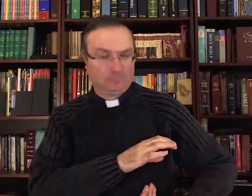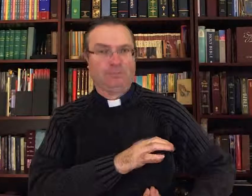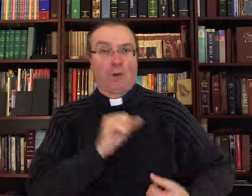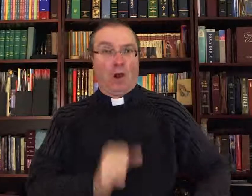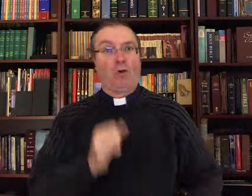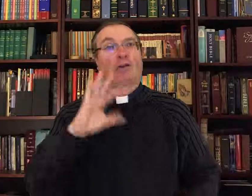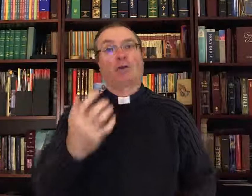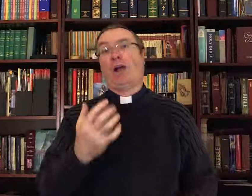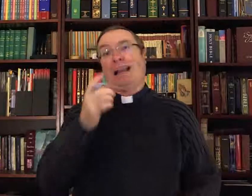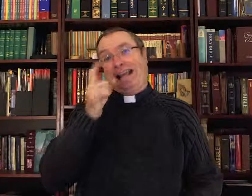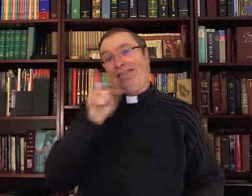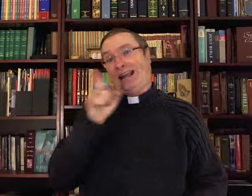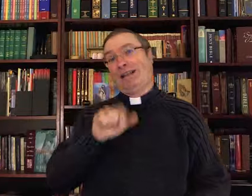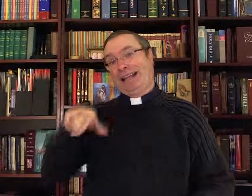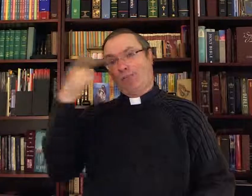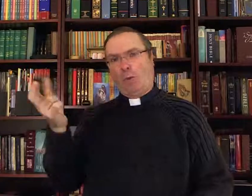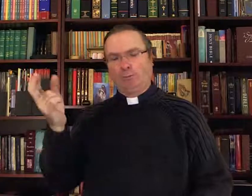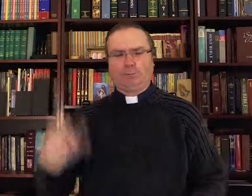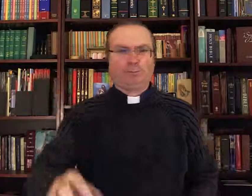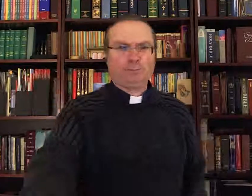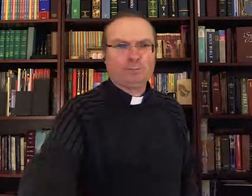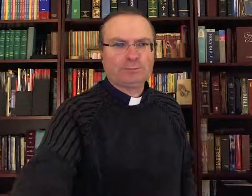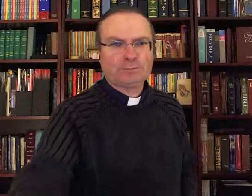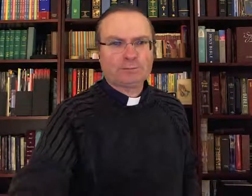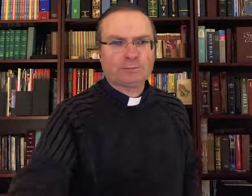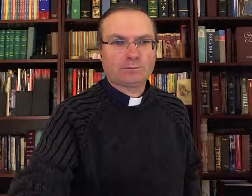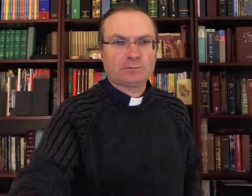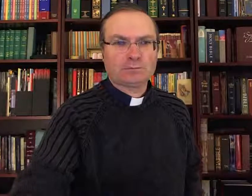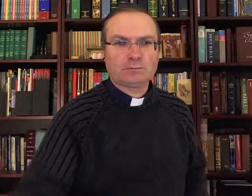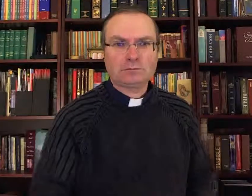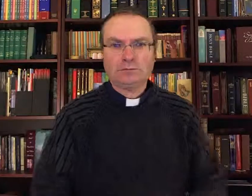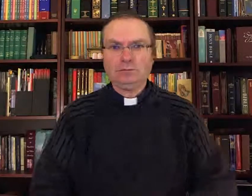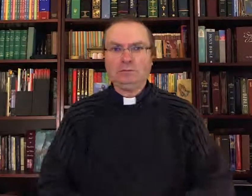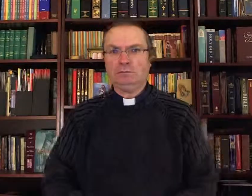Voyons quelle est la réponse de l'infirme.